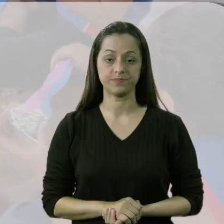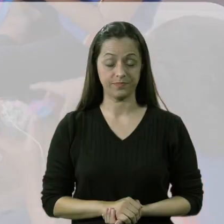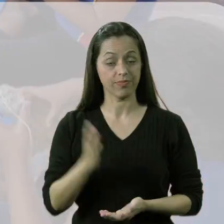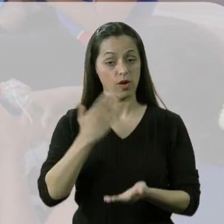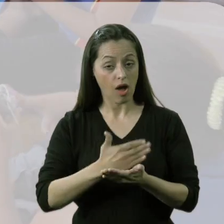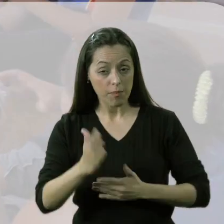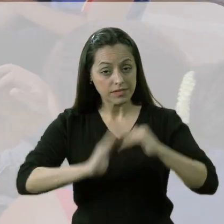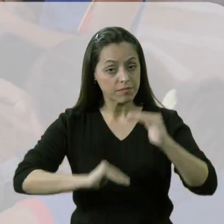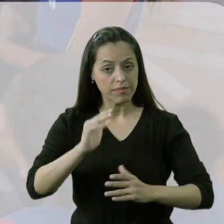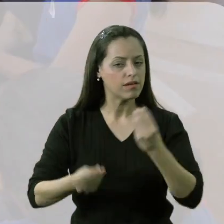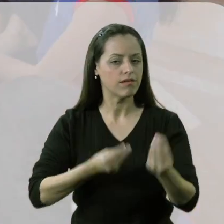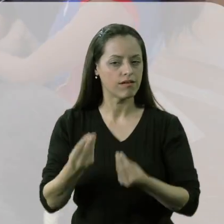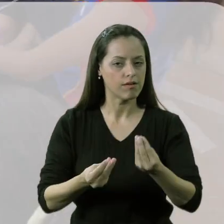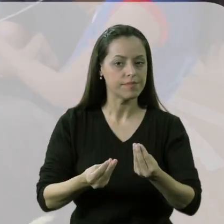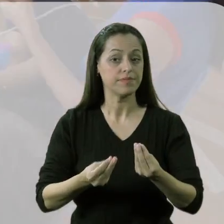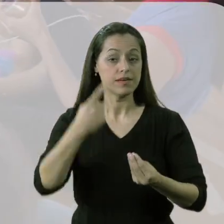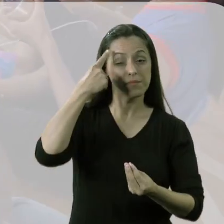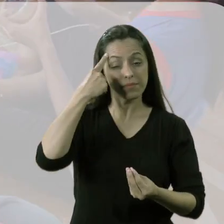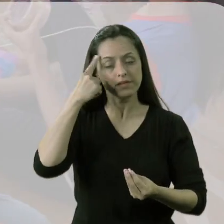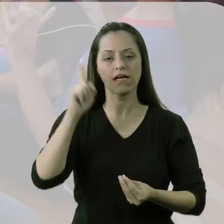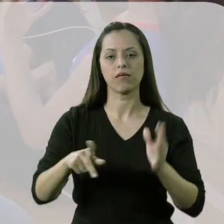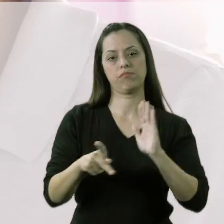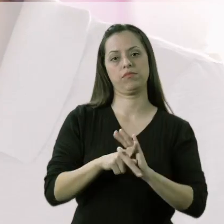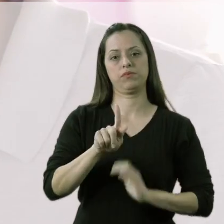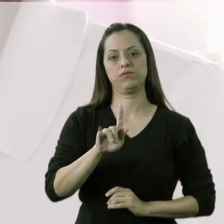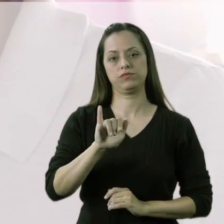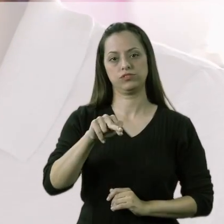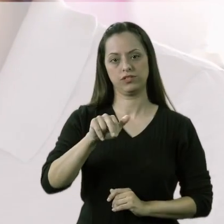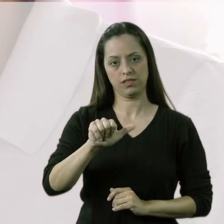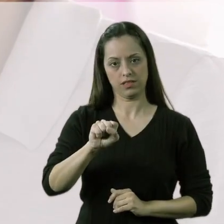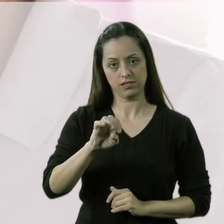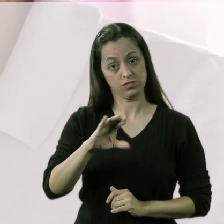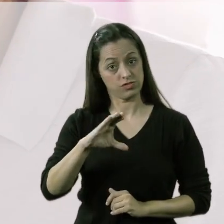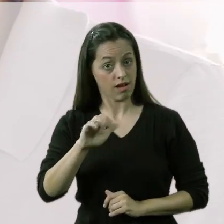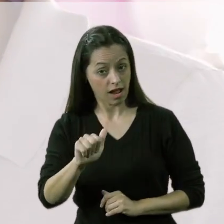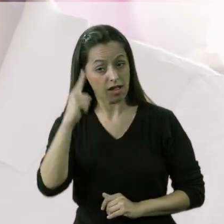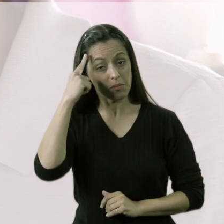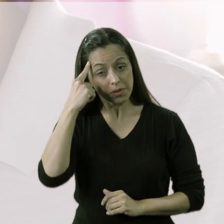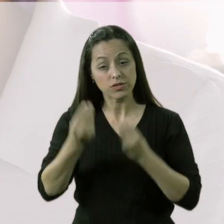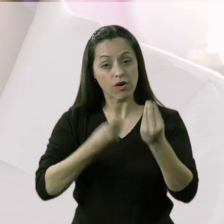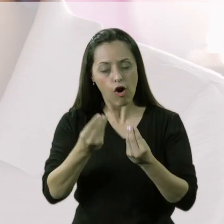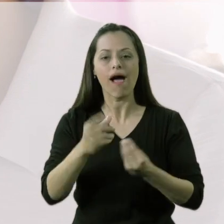No momento em que a gente começou a desenvolver a atividade, a gente estava com um conteúdo de ginástica. E dentre as atividades possíveis para serem trabalhadas,